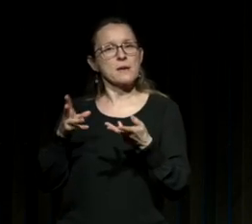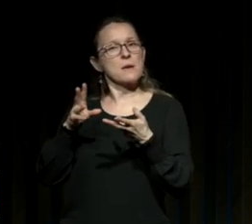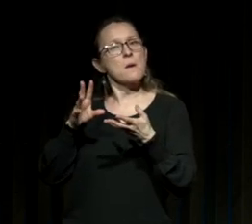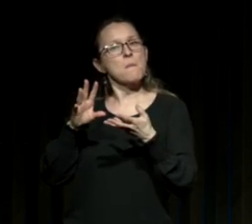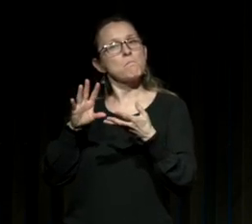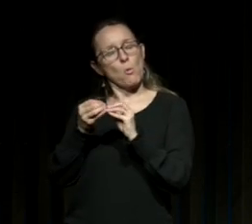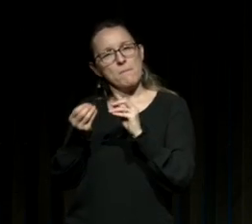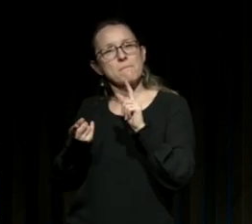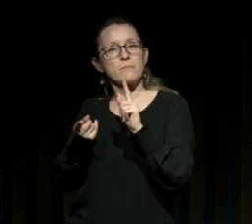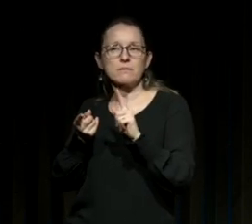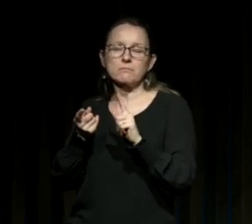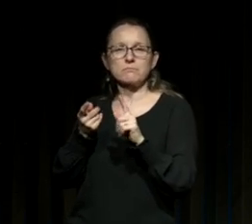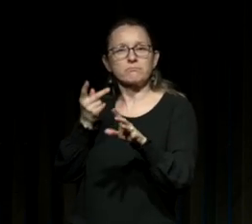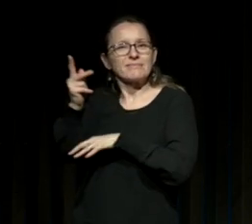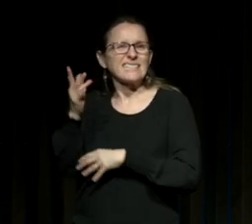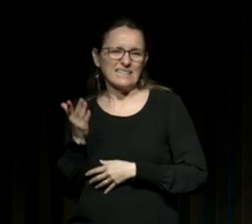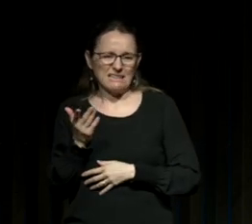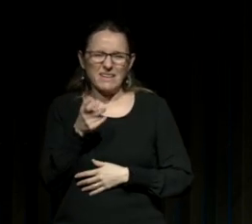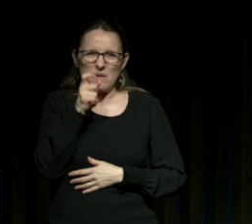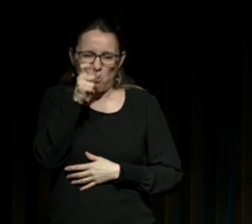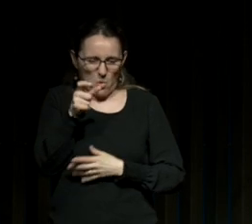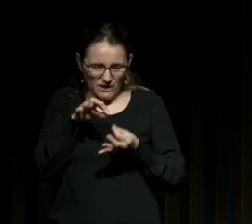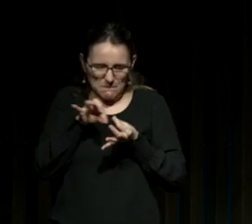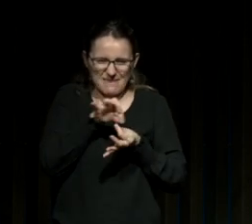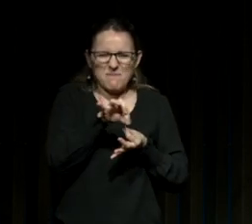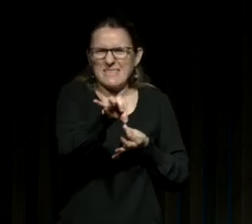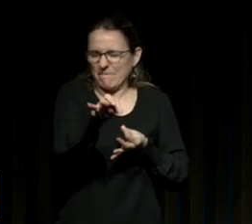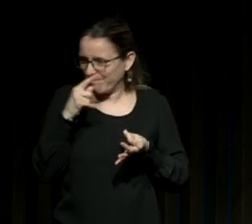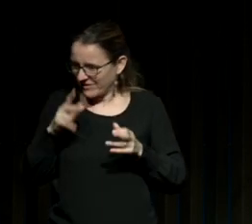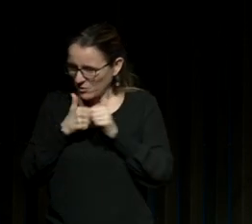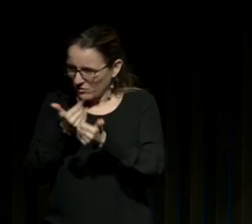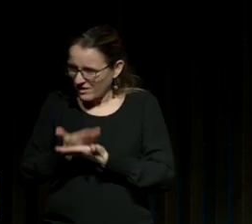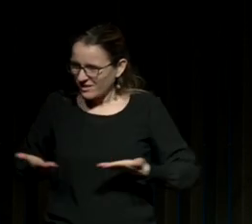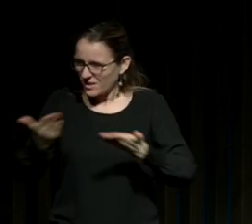pas prononcer le terme épidémie dans le contexte sanitaire que nous traversons actuellement malgré